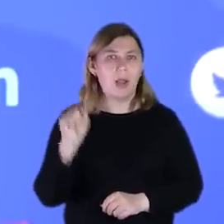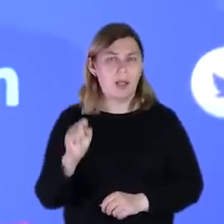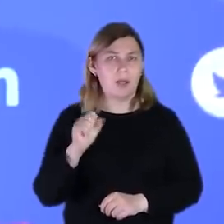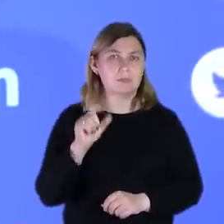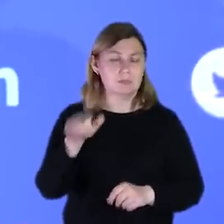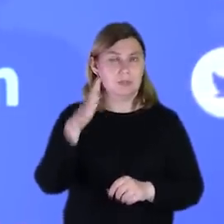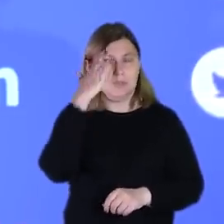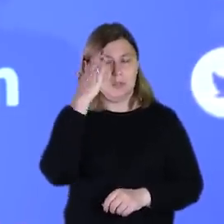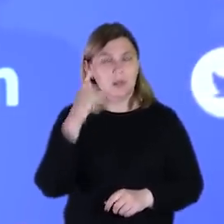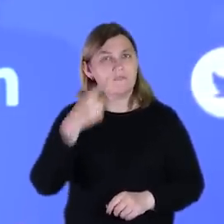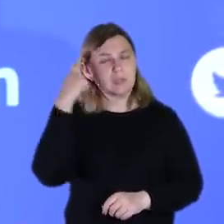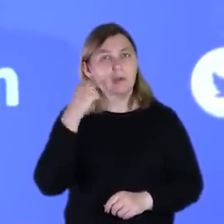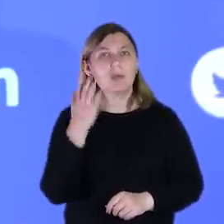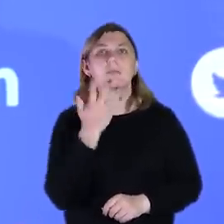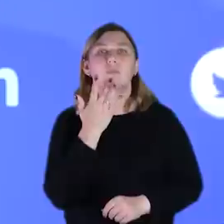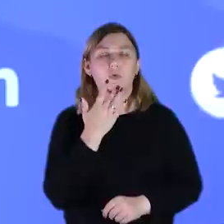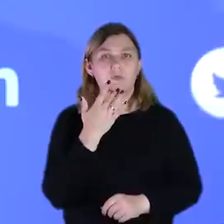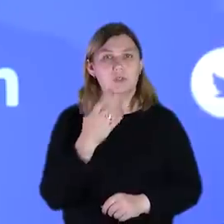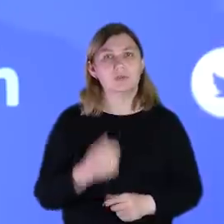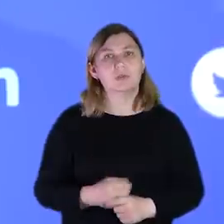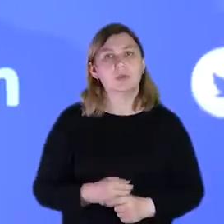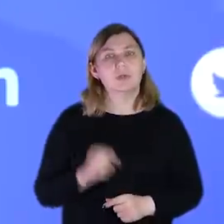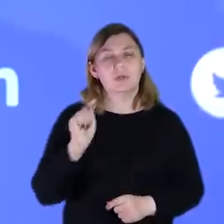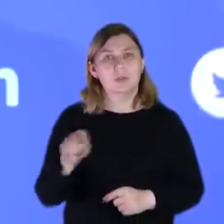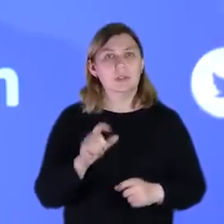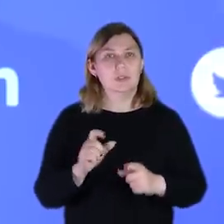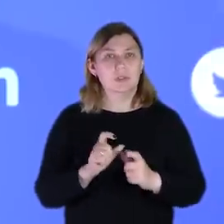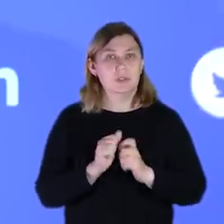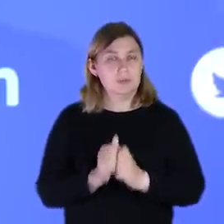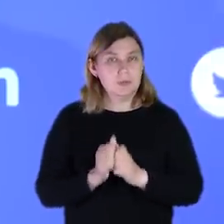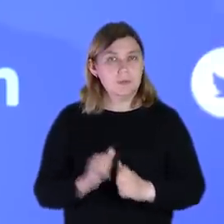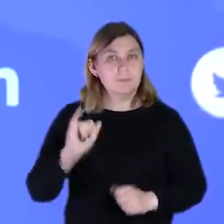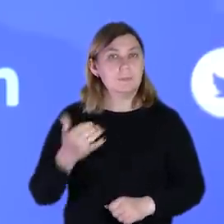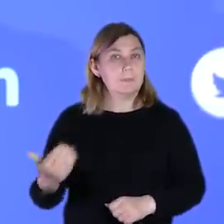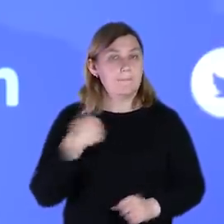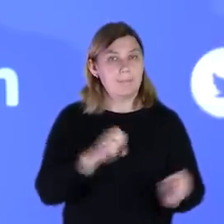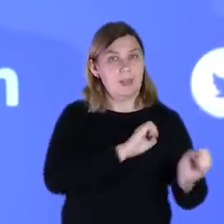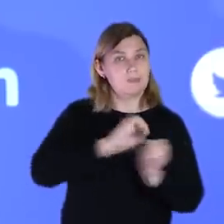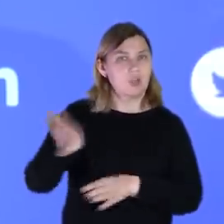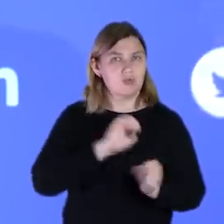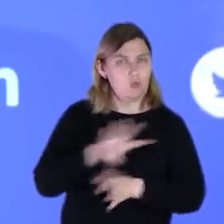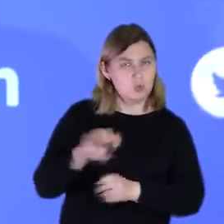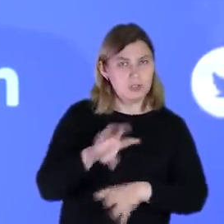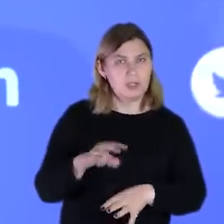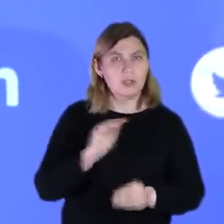opublikowanych wspomnieniach przytacza taką kwestię: jak był przerzucany ze szkolenia